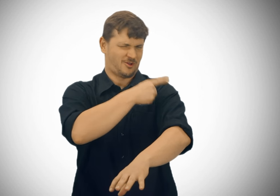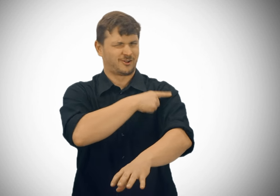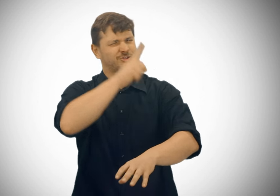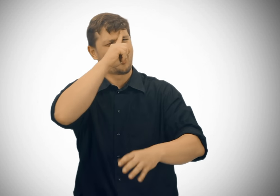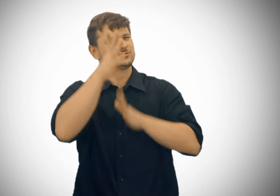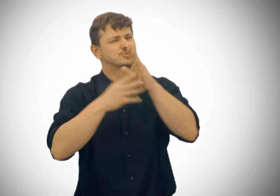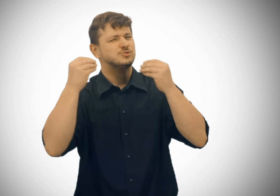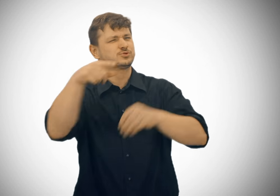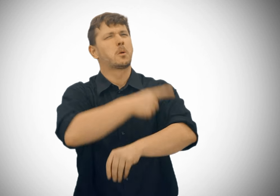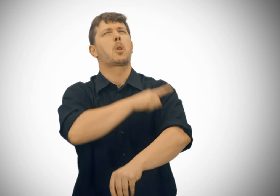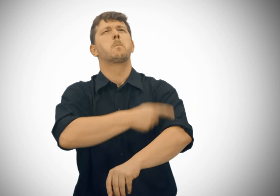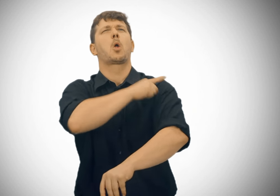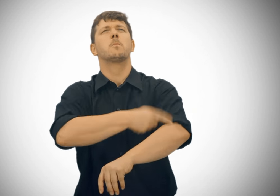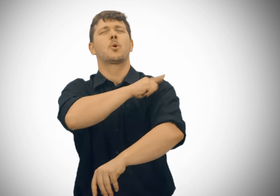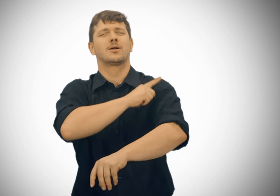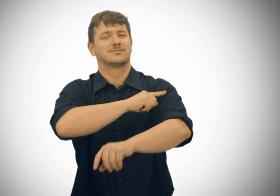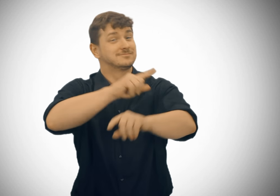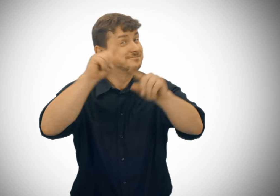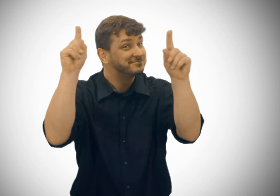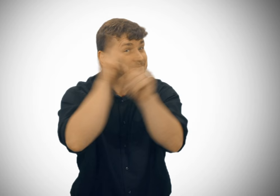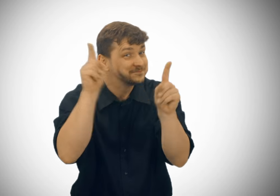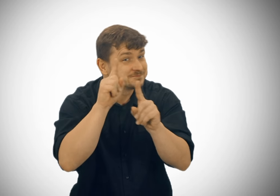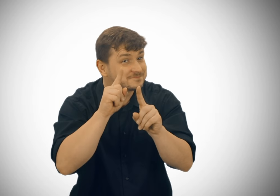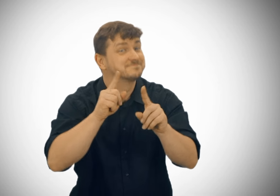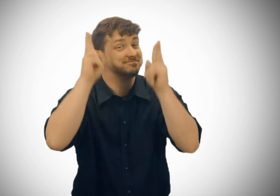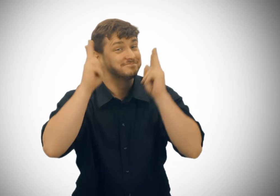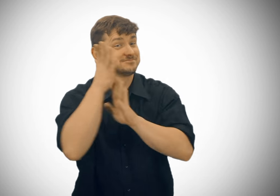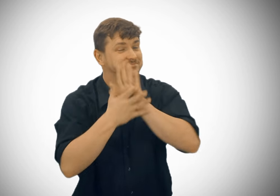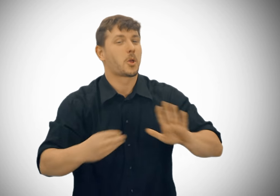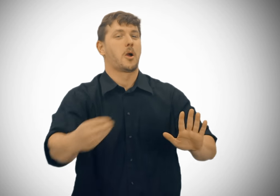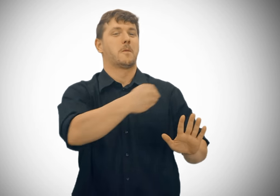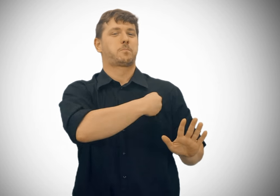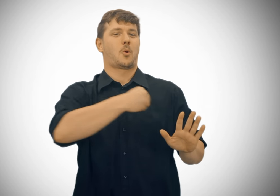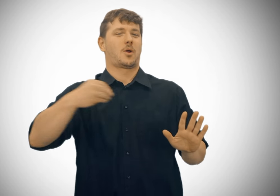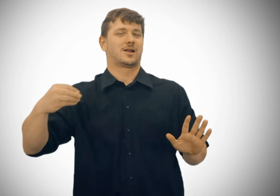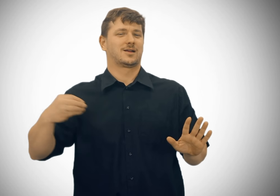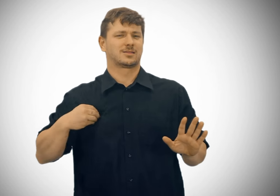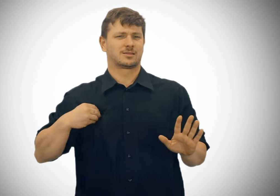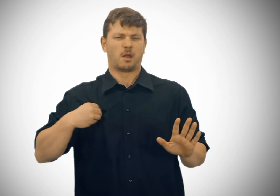Wir Deutsche benutzen immer diese alte Gebärde für Polen. Die stimmt aber leider nicht (mehr)! Die richtige Gebärde geht so: